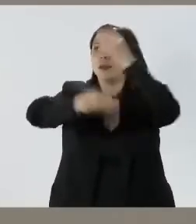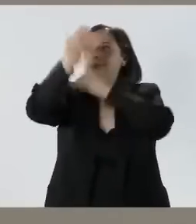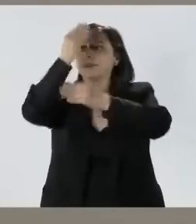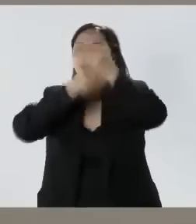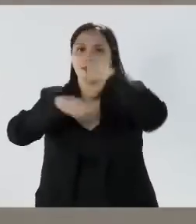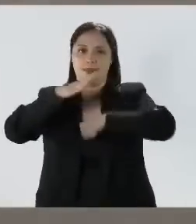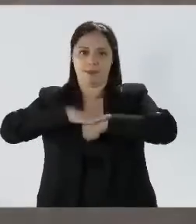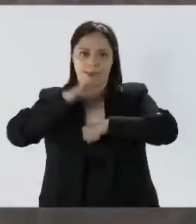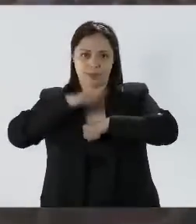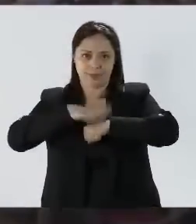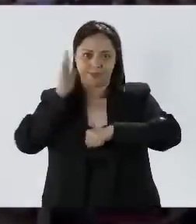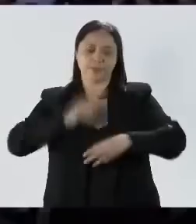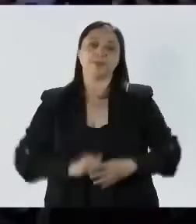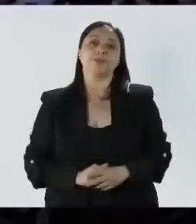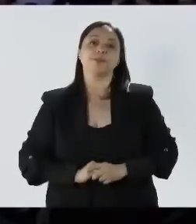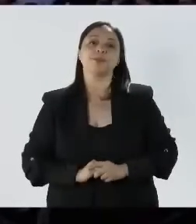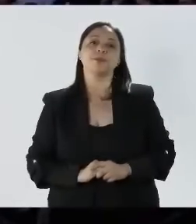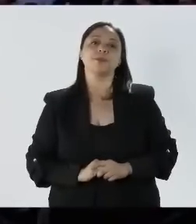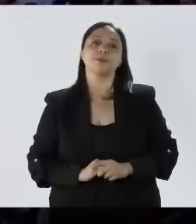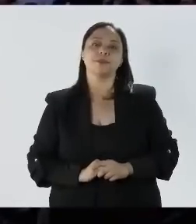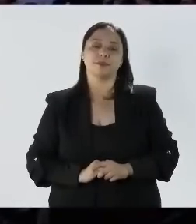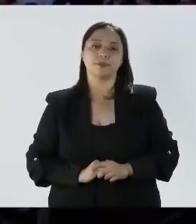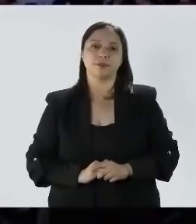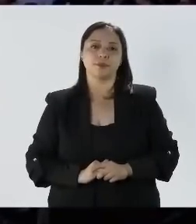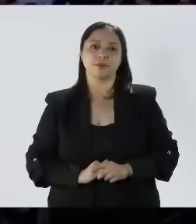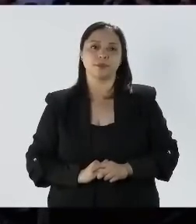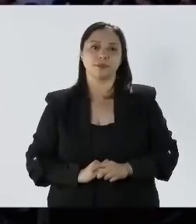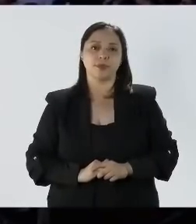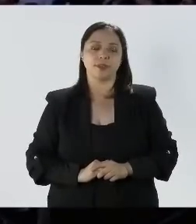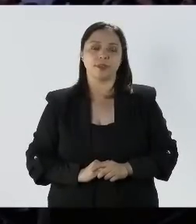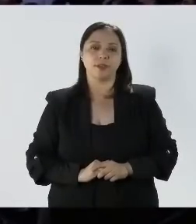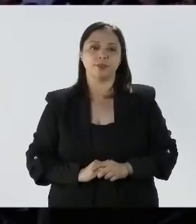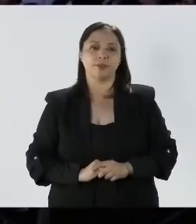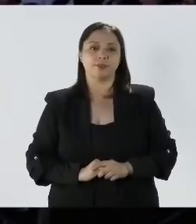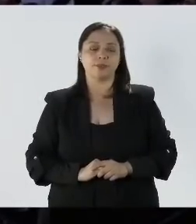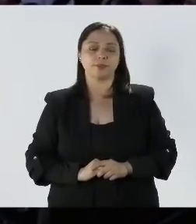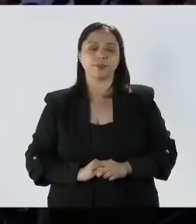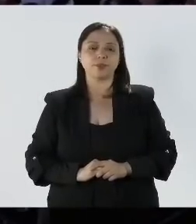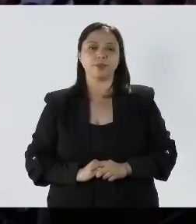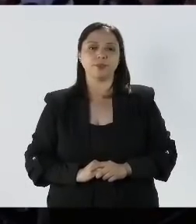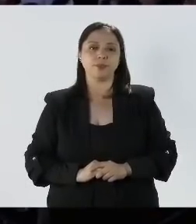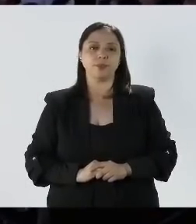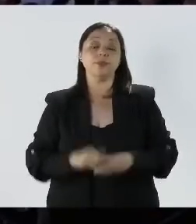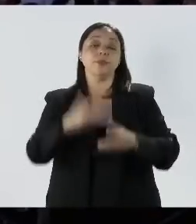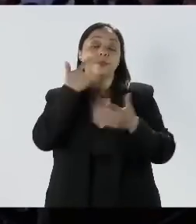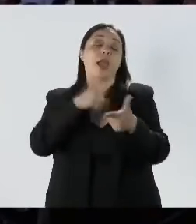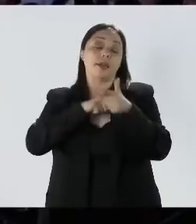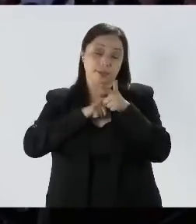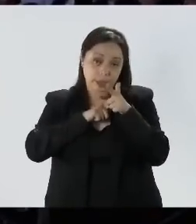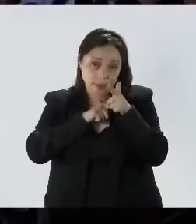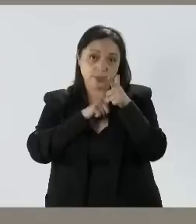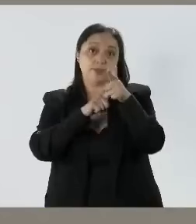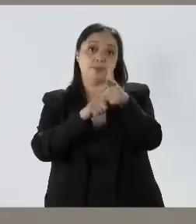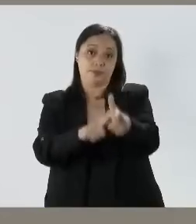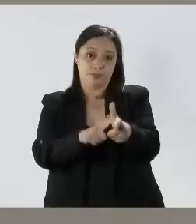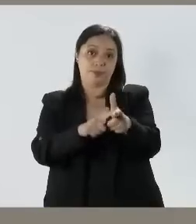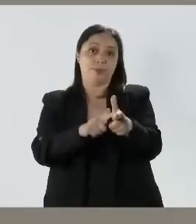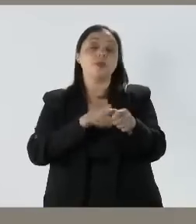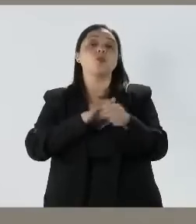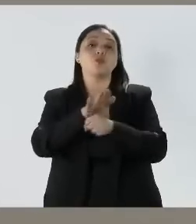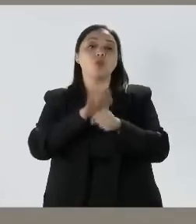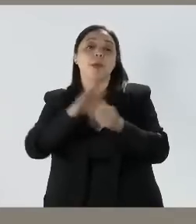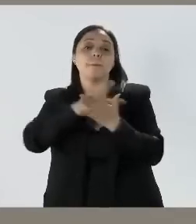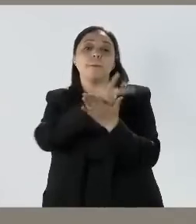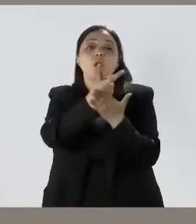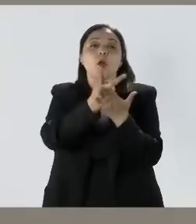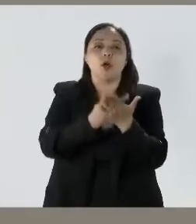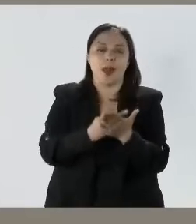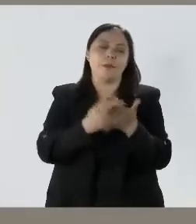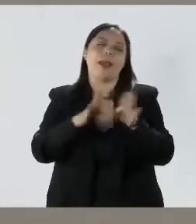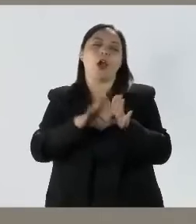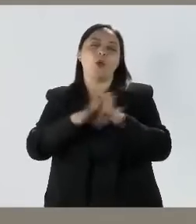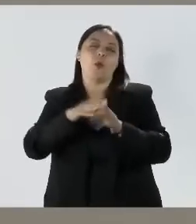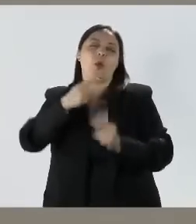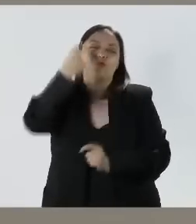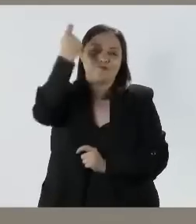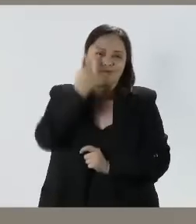Vamos a continuar por supuesto con el programa mi beca para empezar en